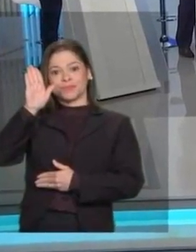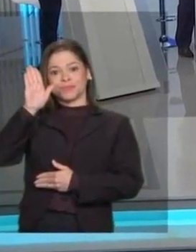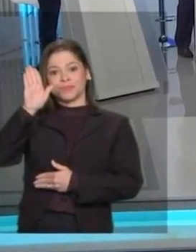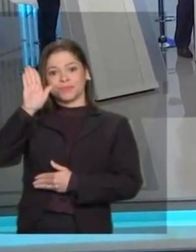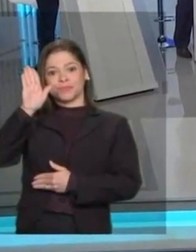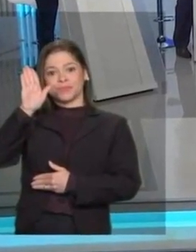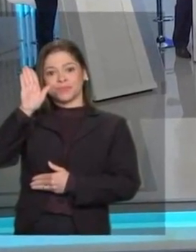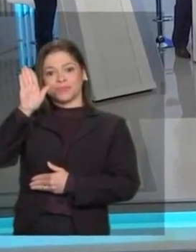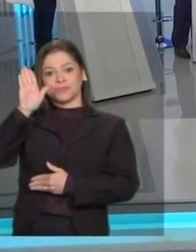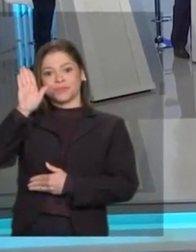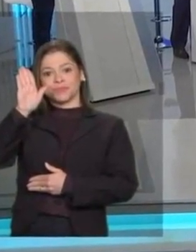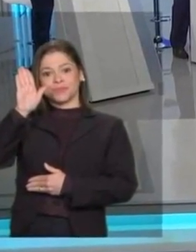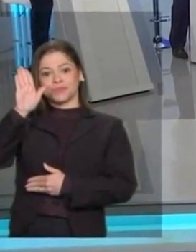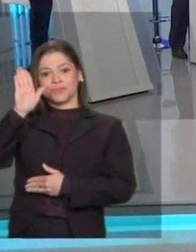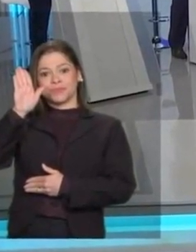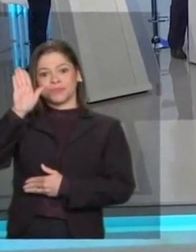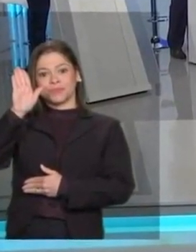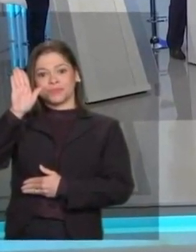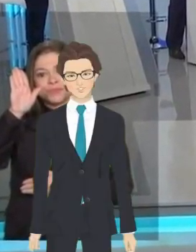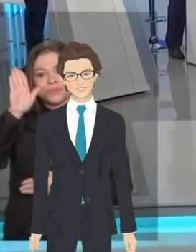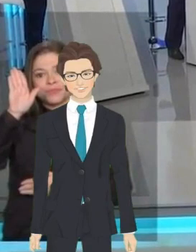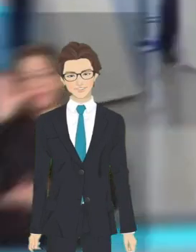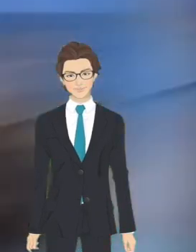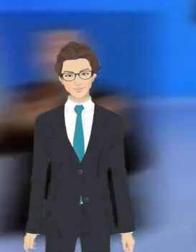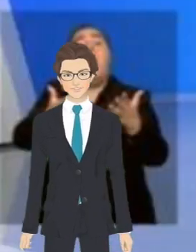Tarcísio fala sobre potencial ferroviário do estado